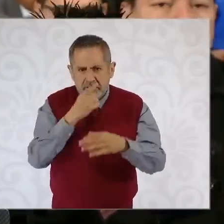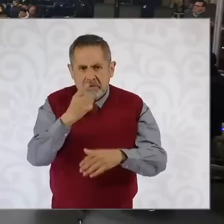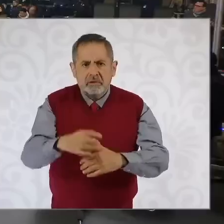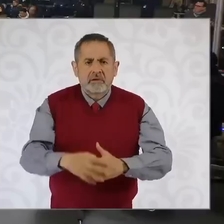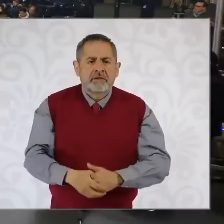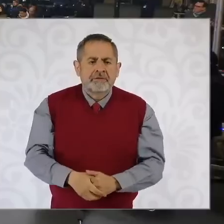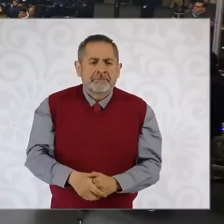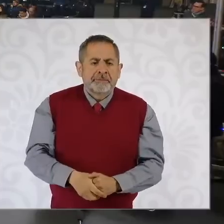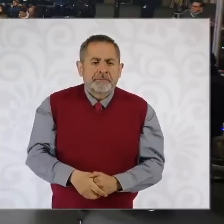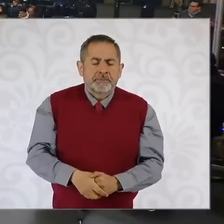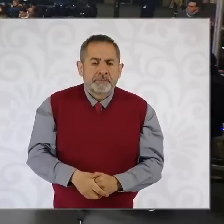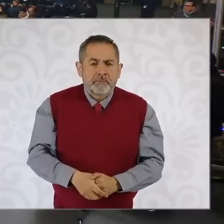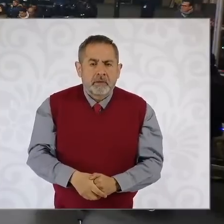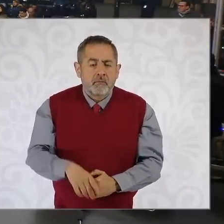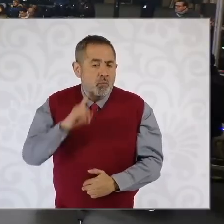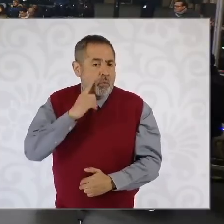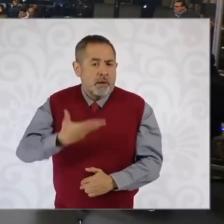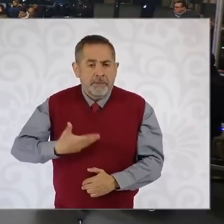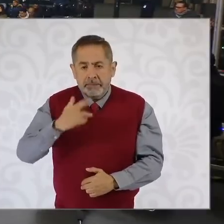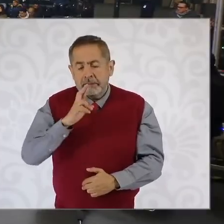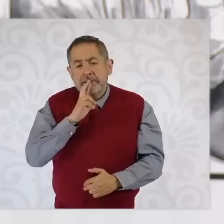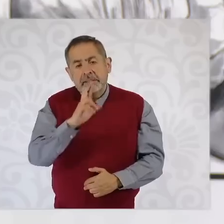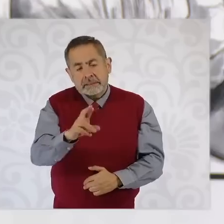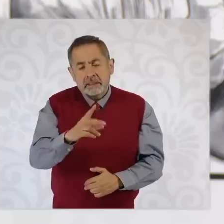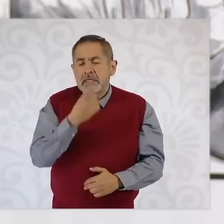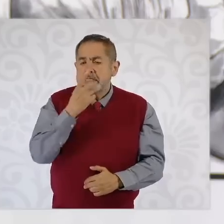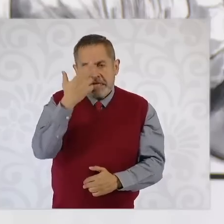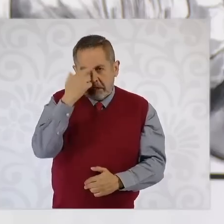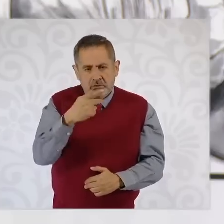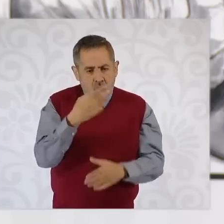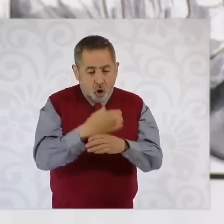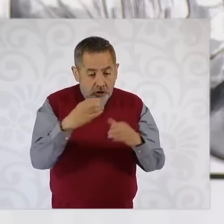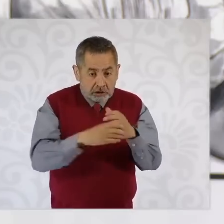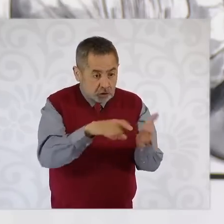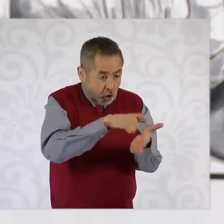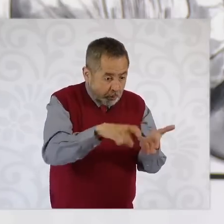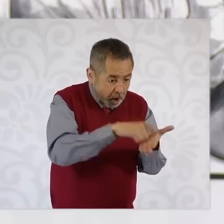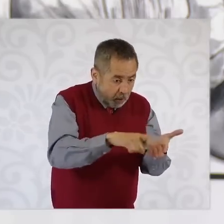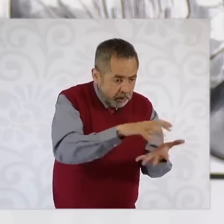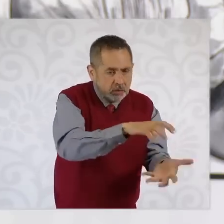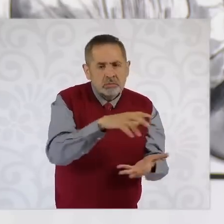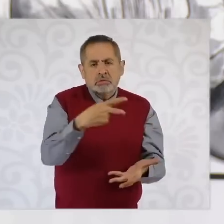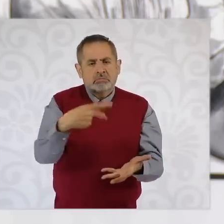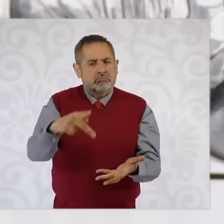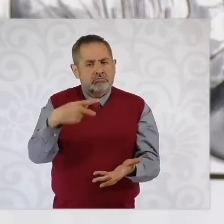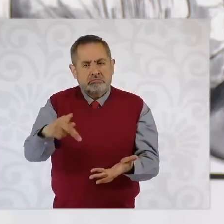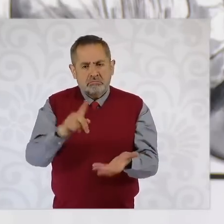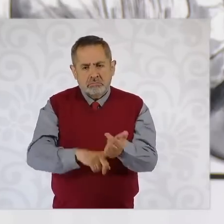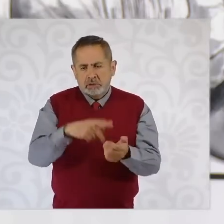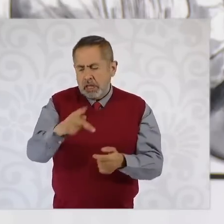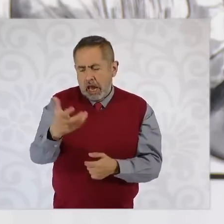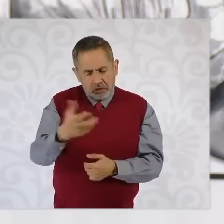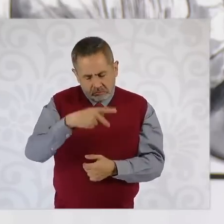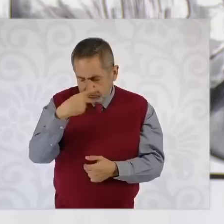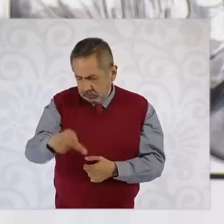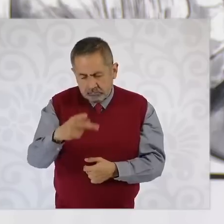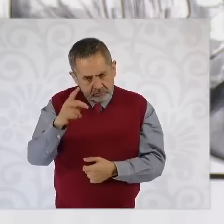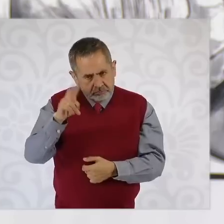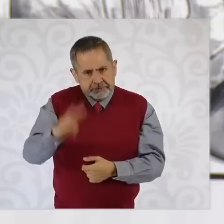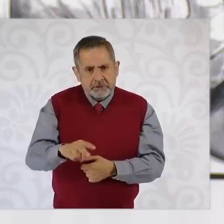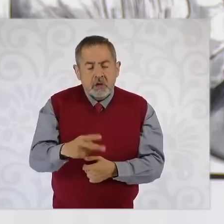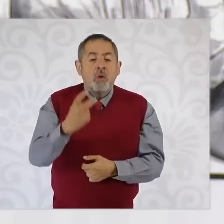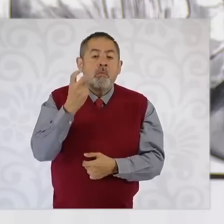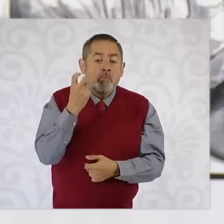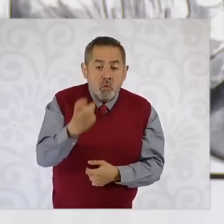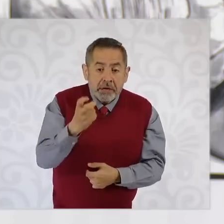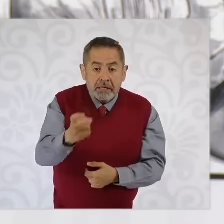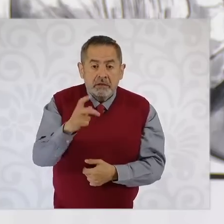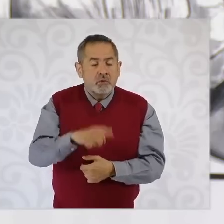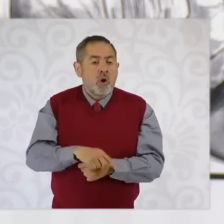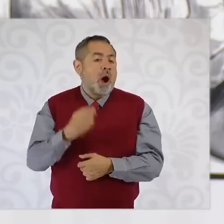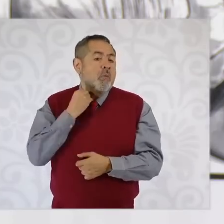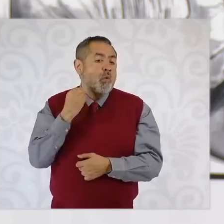de ellos Entonces es parte de el trabajo que se hace y además por eso los abogados en y todo el